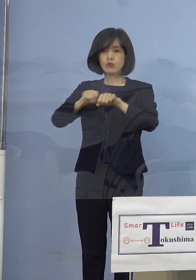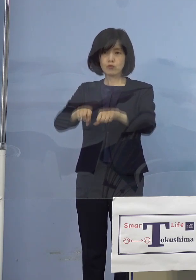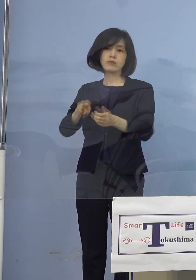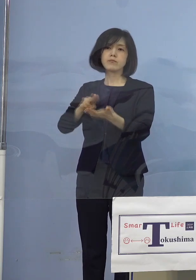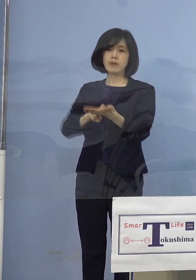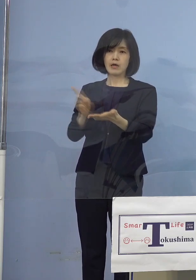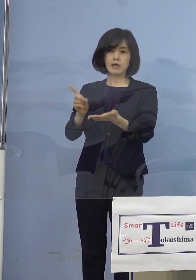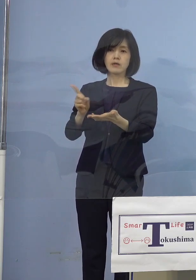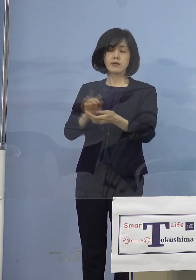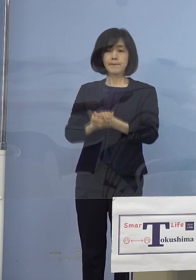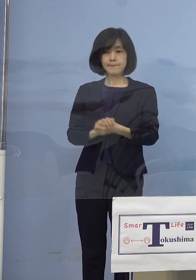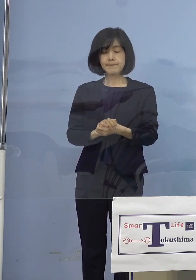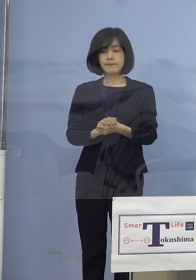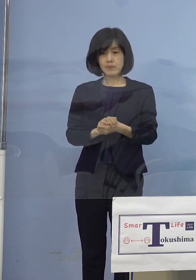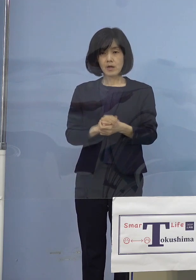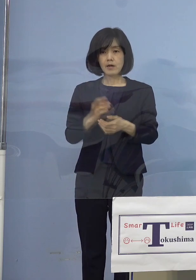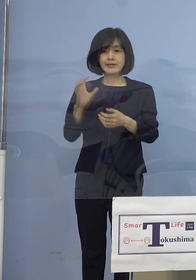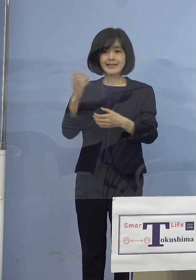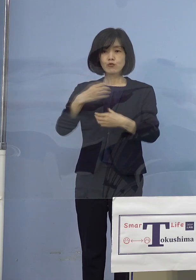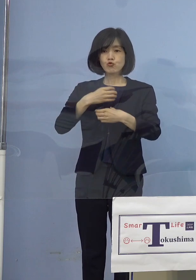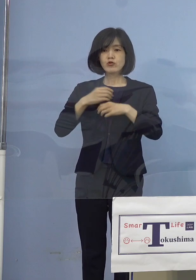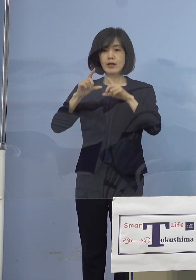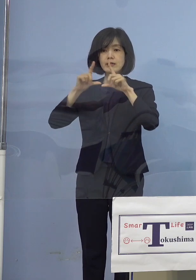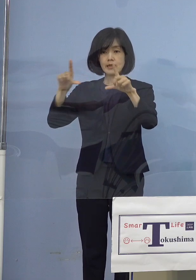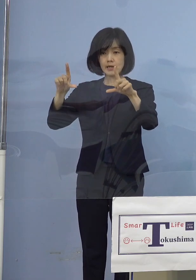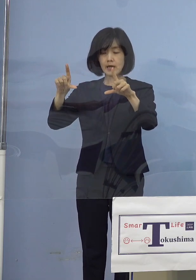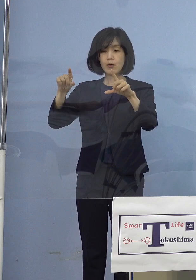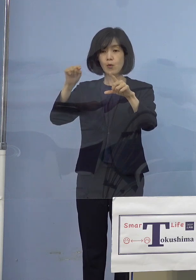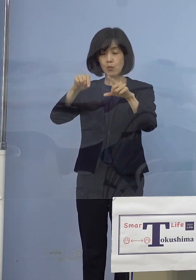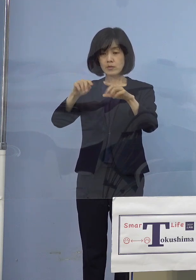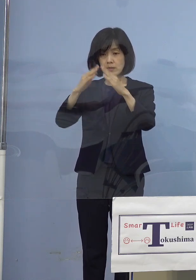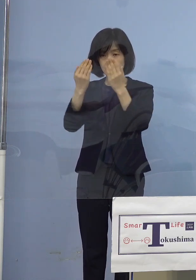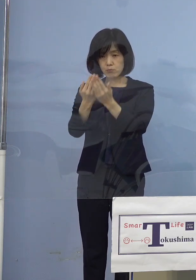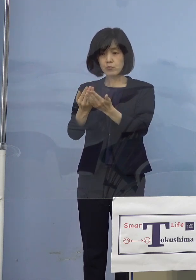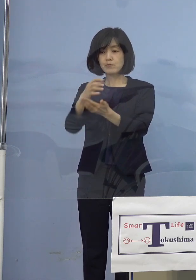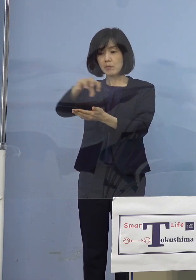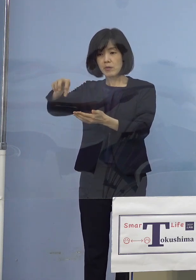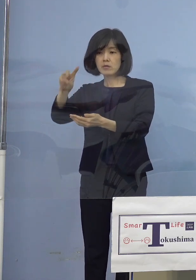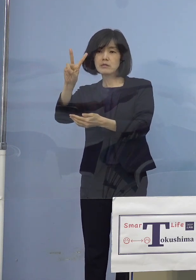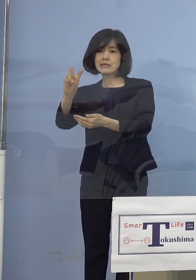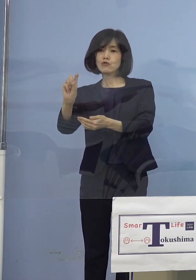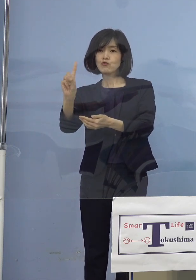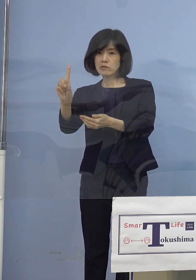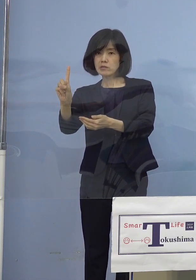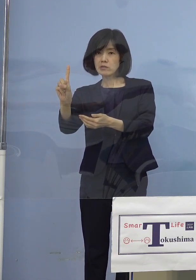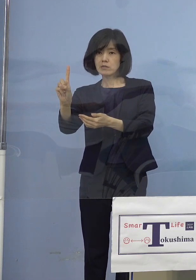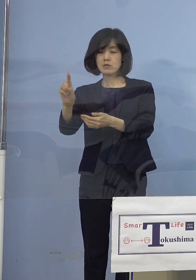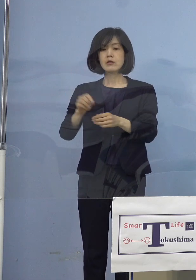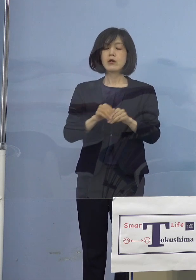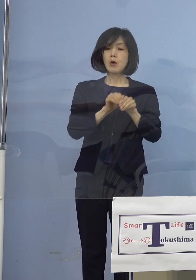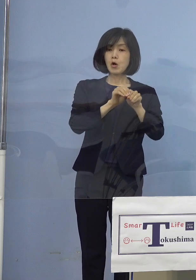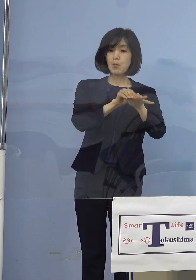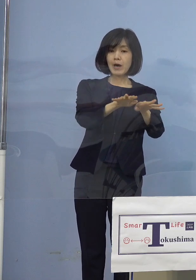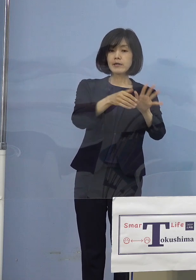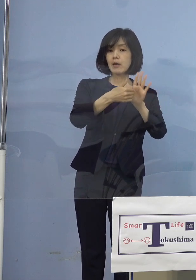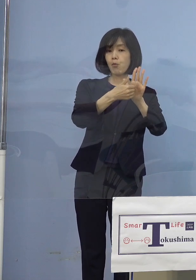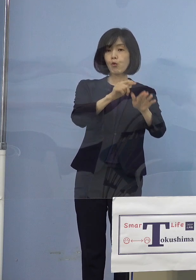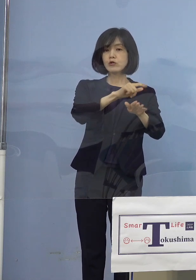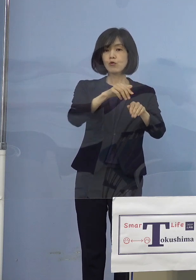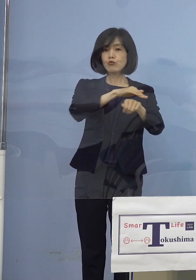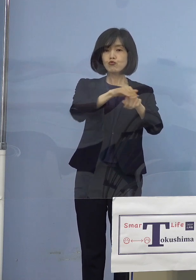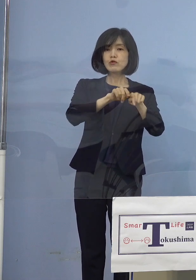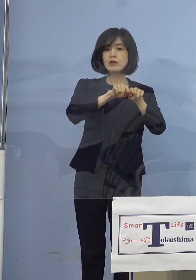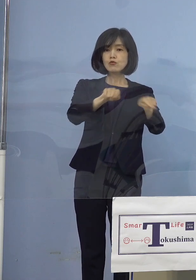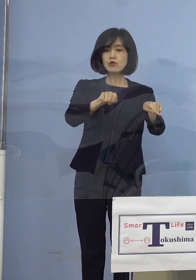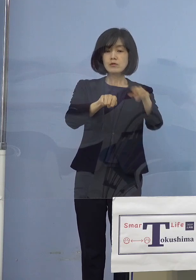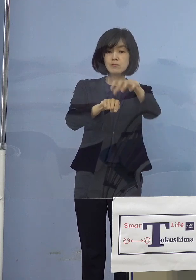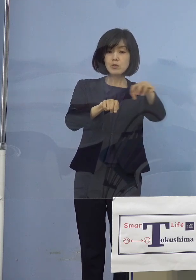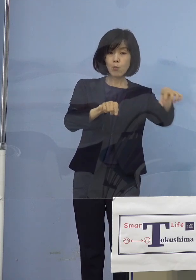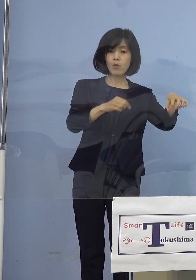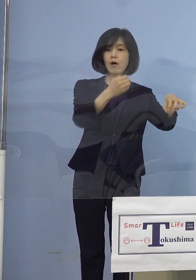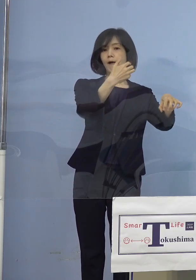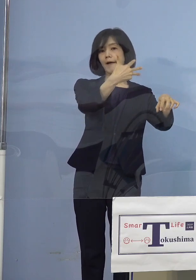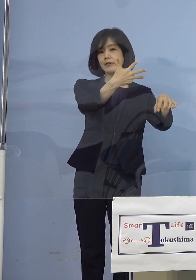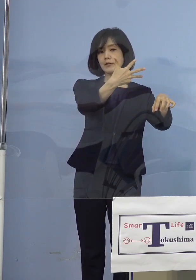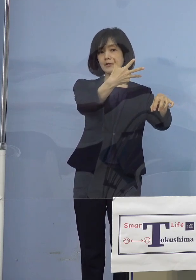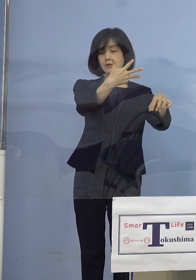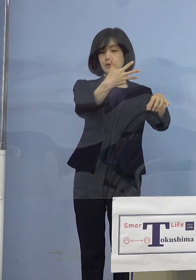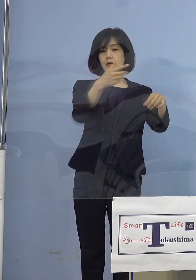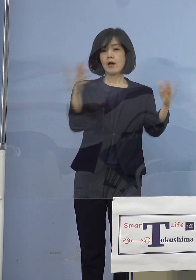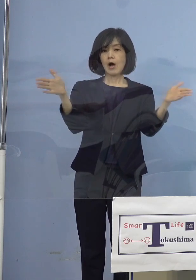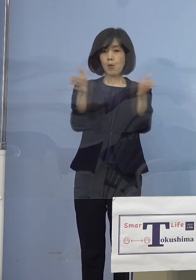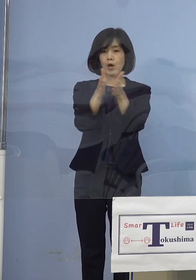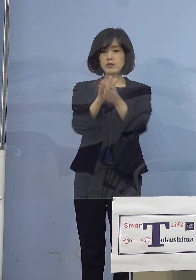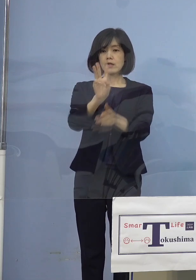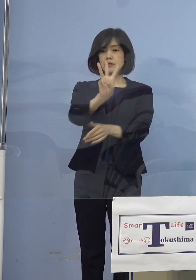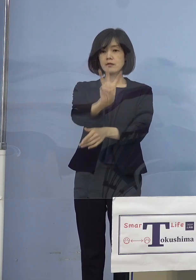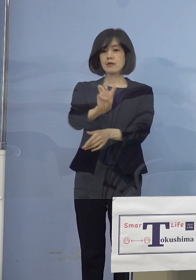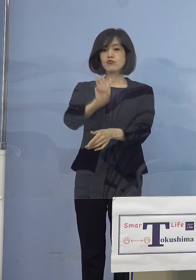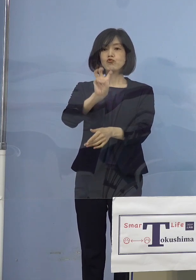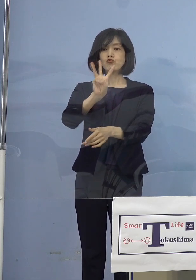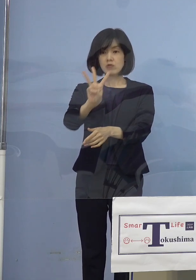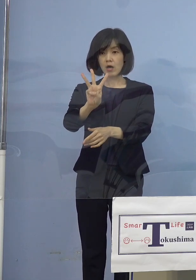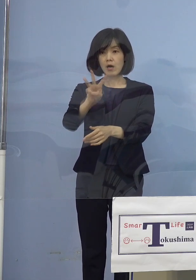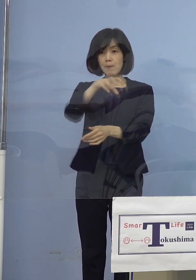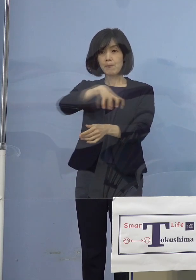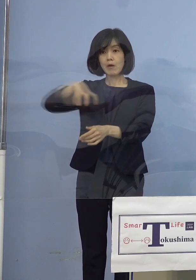これによって「緊急事態宣言」は21 また「まん延防止等重点措置」は8 合わせて33都道府県